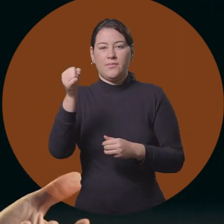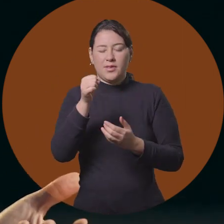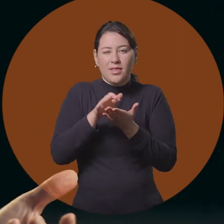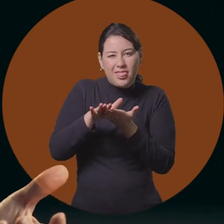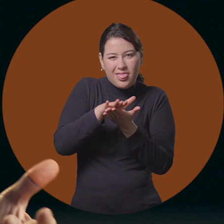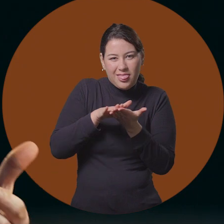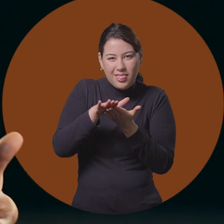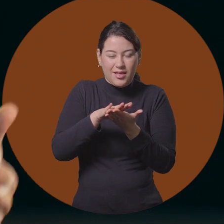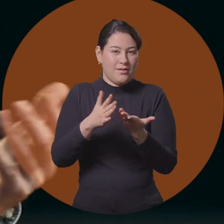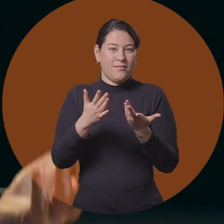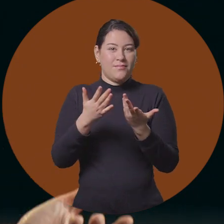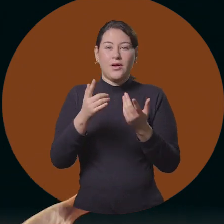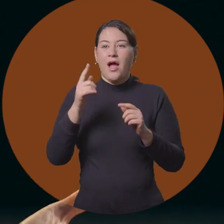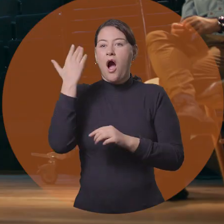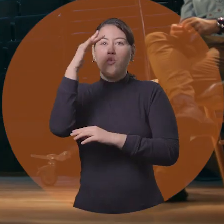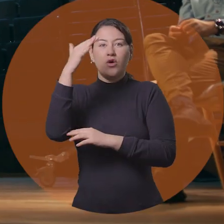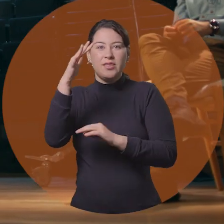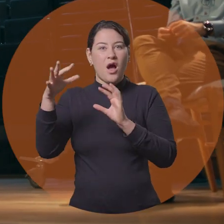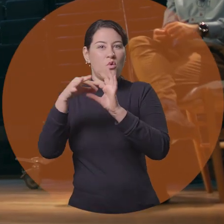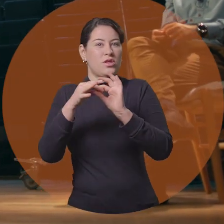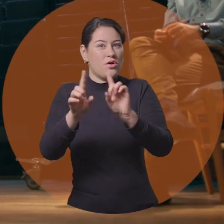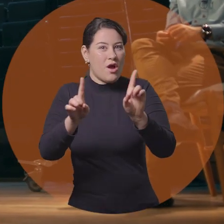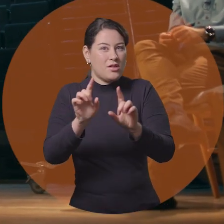Vos ya no tenés autoridad. Vos no podés usar la autoridad.